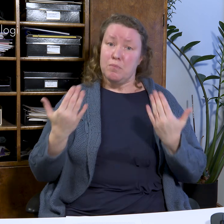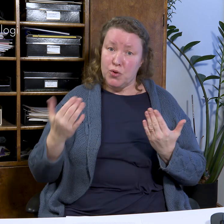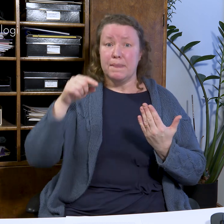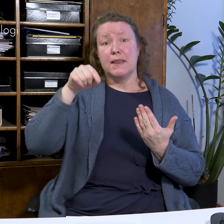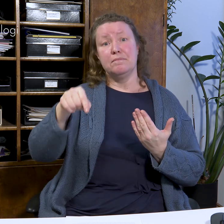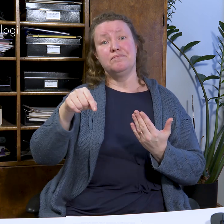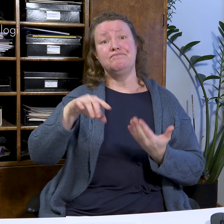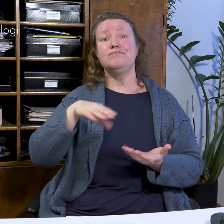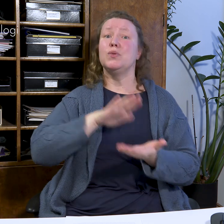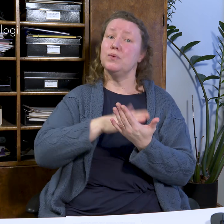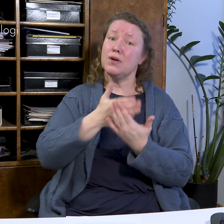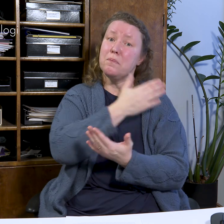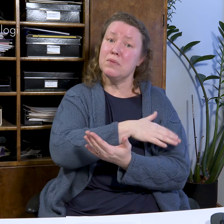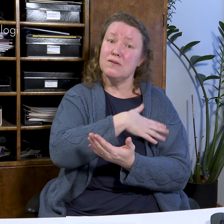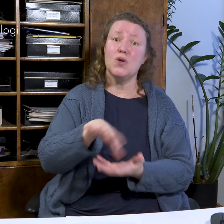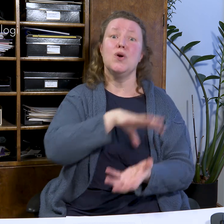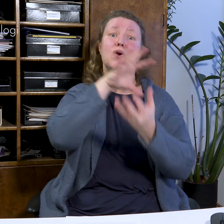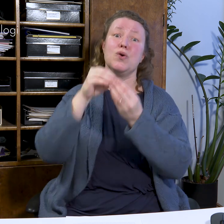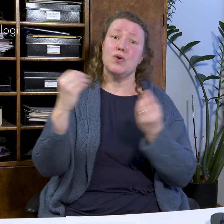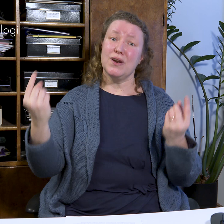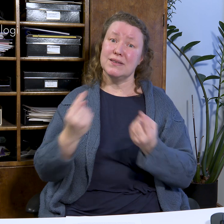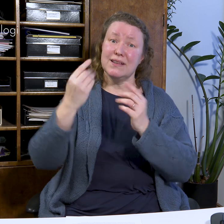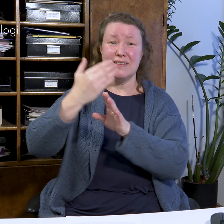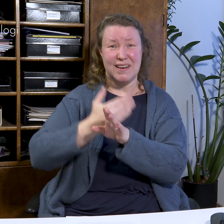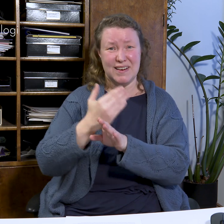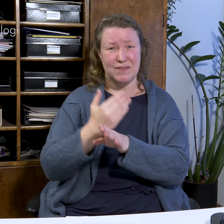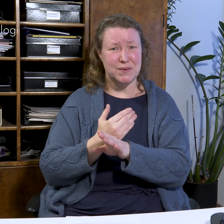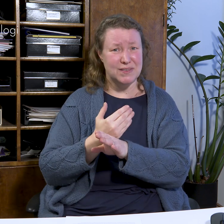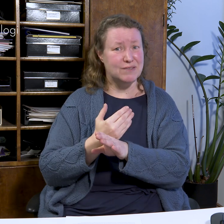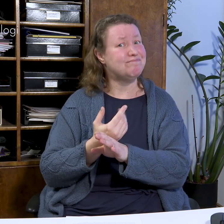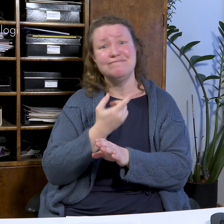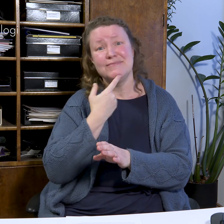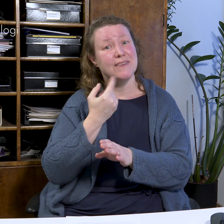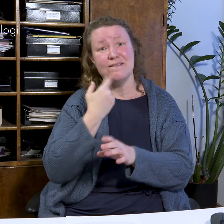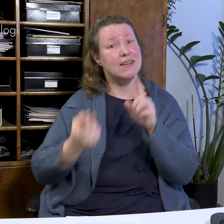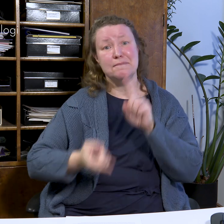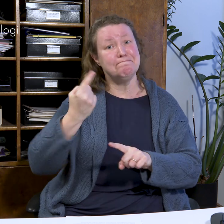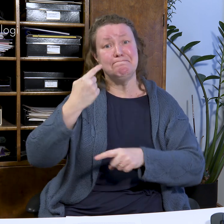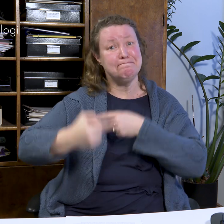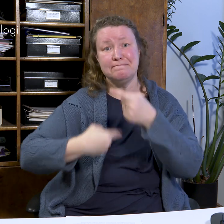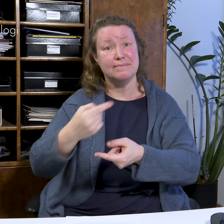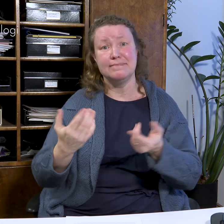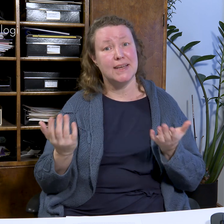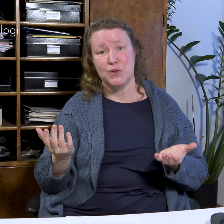Vielä tämä tulkkauspalveluiden kokonaisarviointi ei ole käynnistynyt.